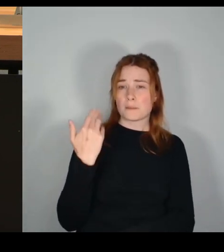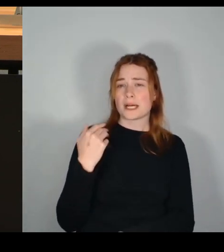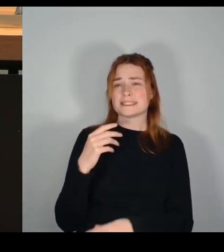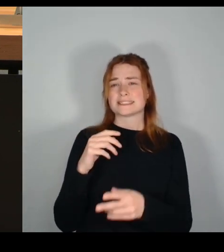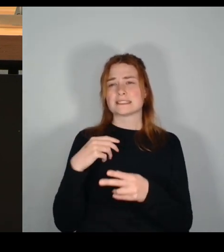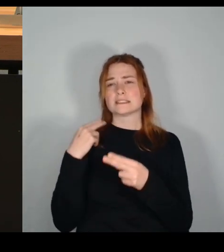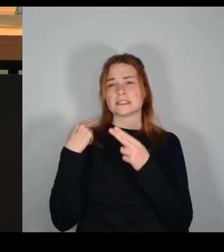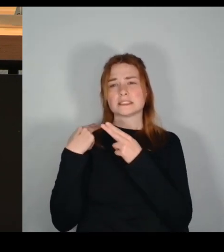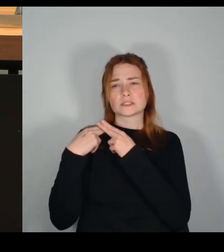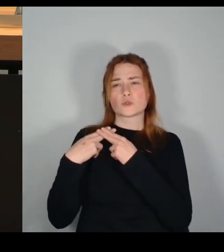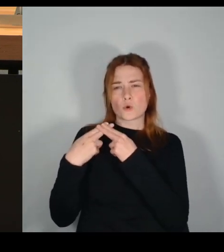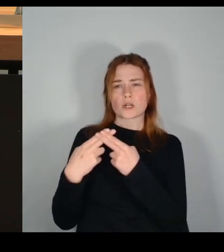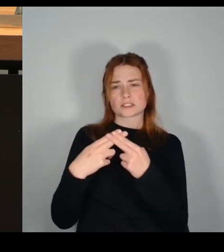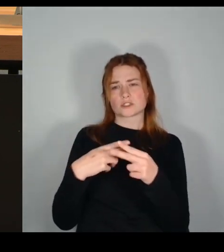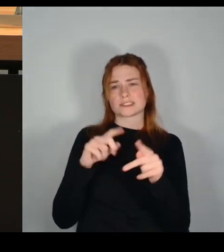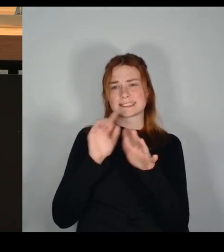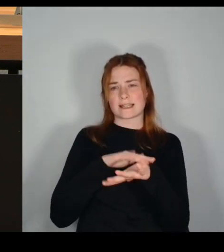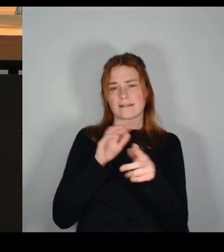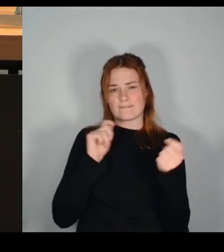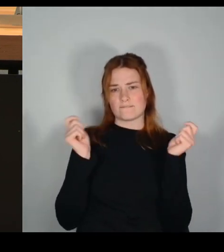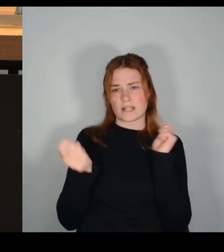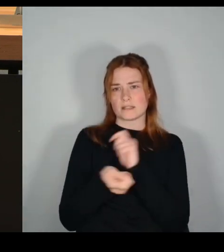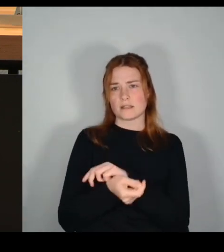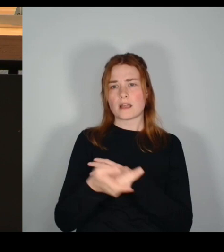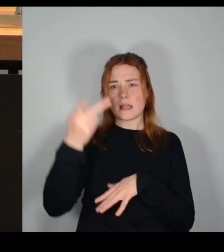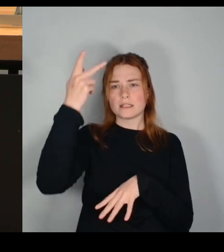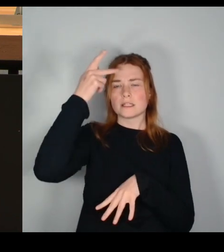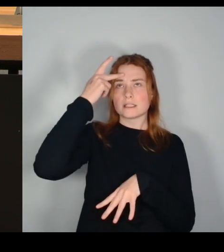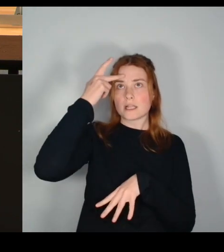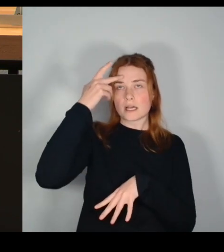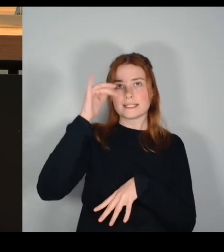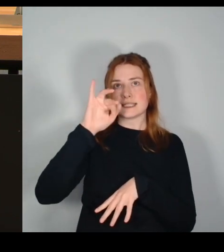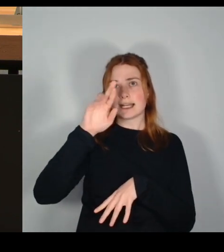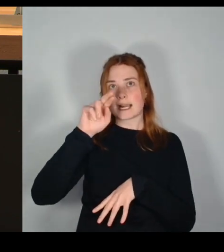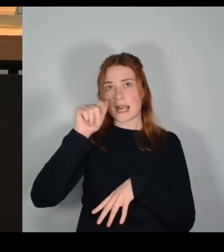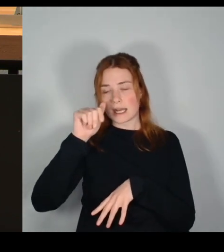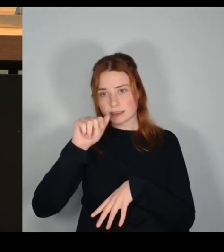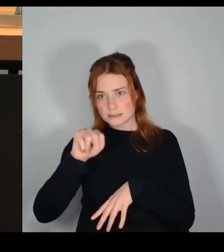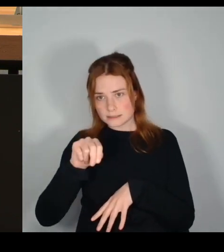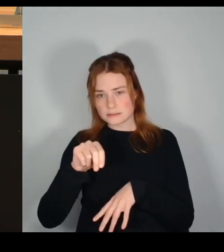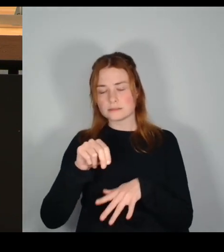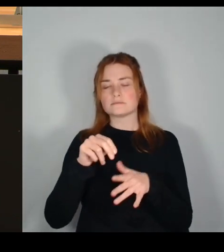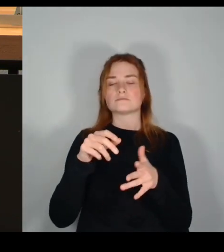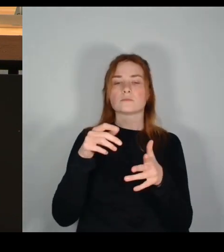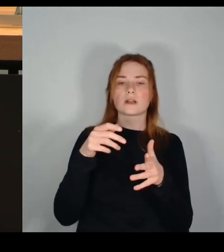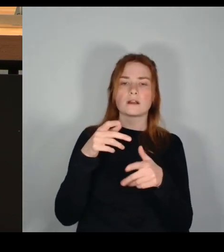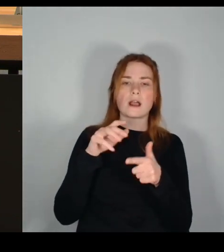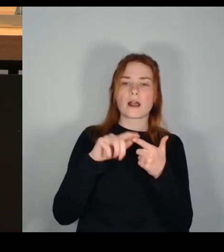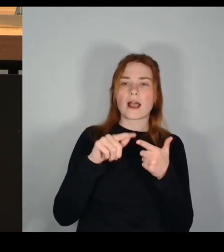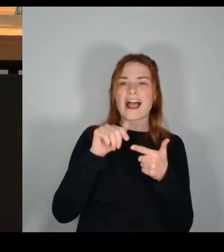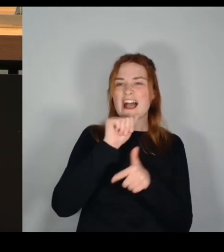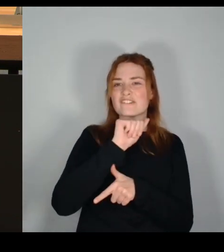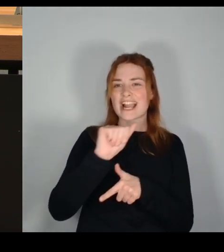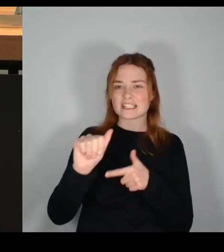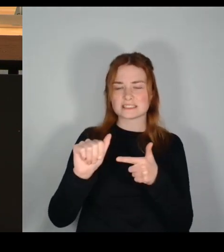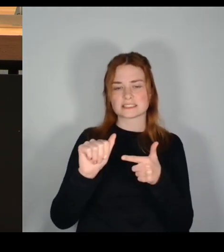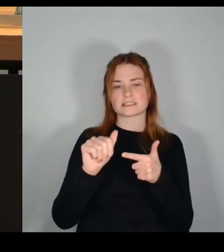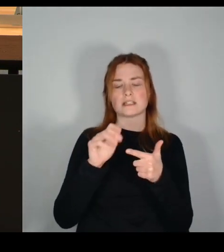Kurdistans, Afghanistan und anderen Ländern unbeugsam gegen ihre Herrscher gestellt haben, die sie unterdrückten und